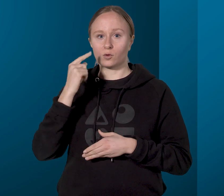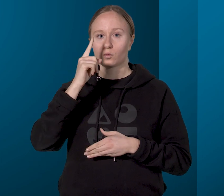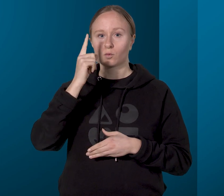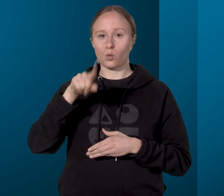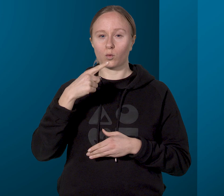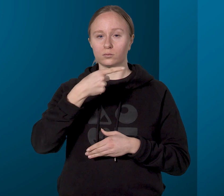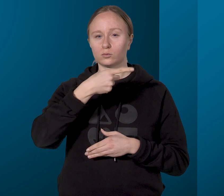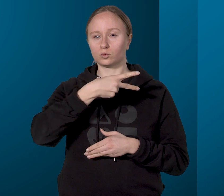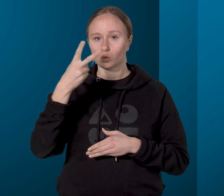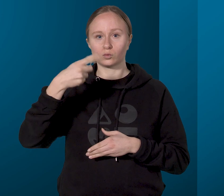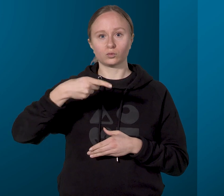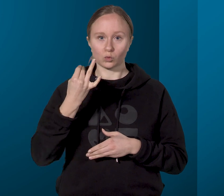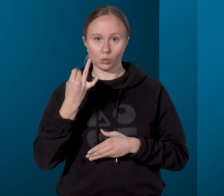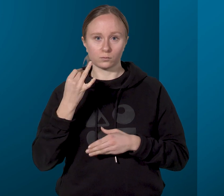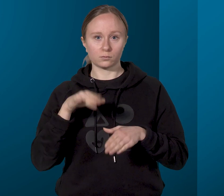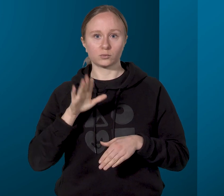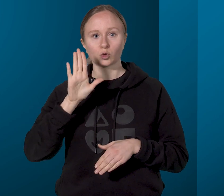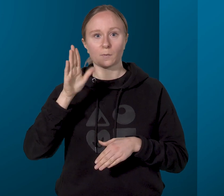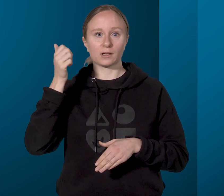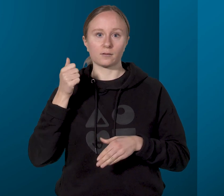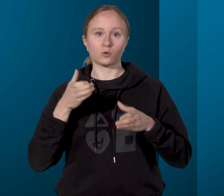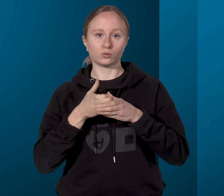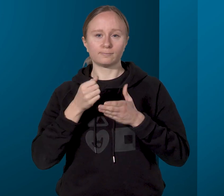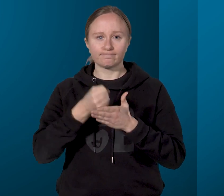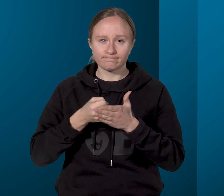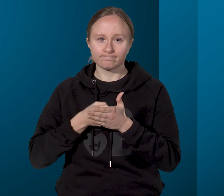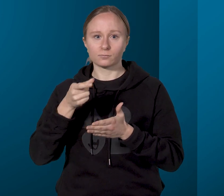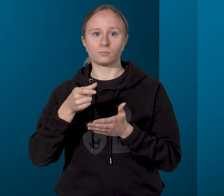från år 2017, där användarna av tolktjänsten började protestera mot -